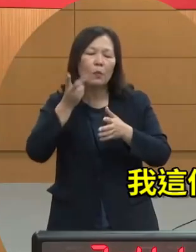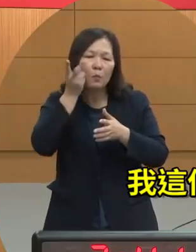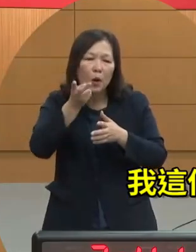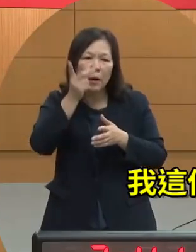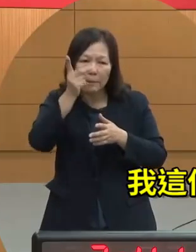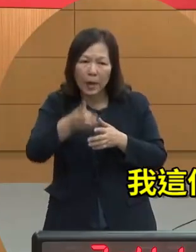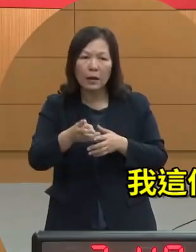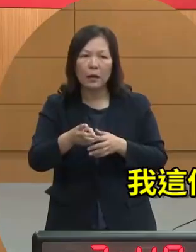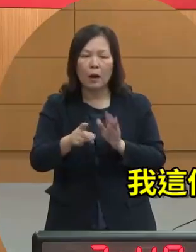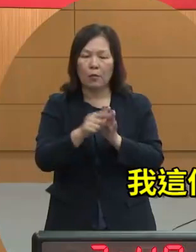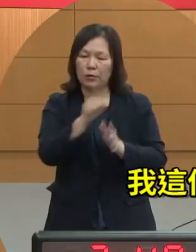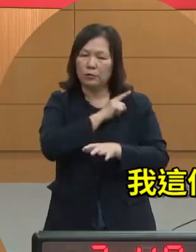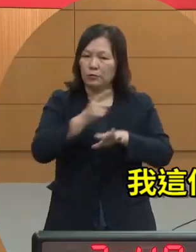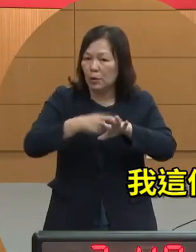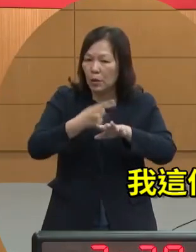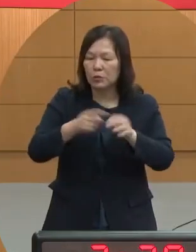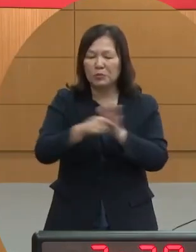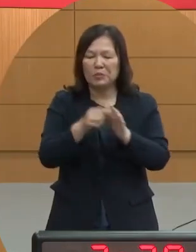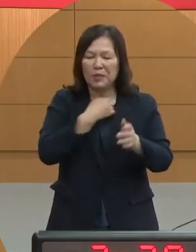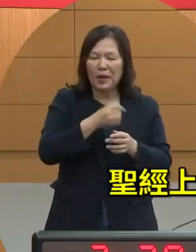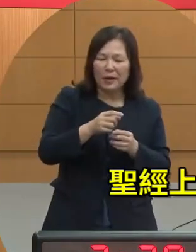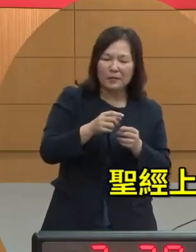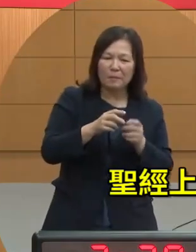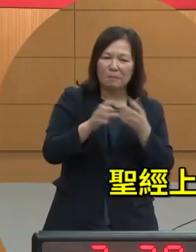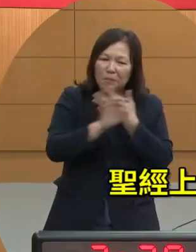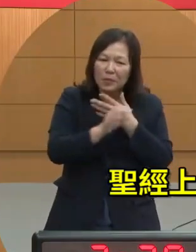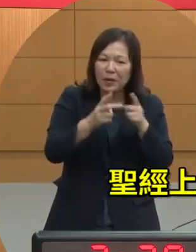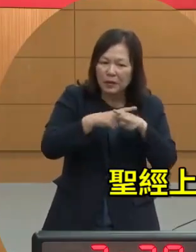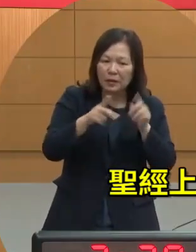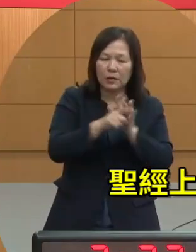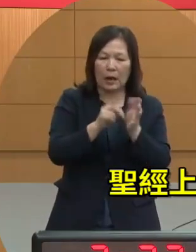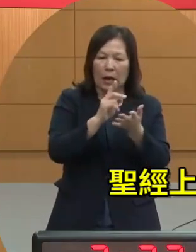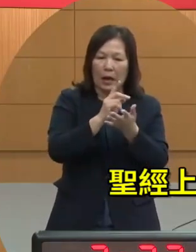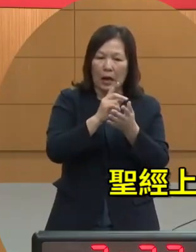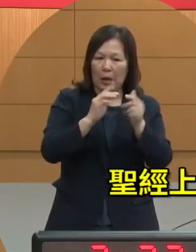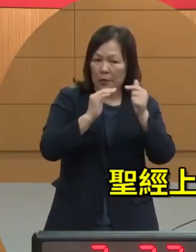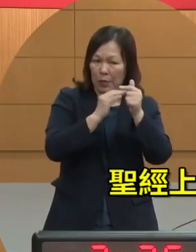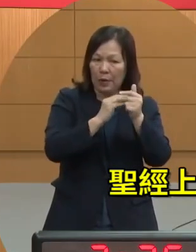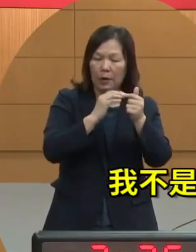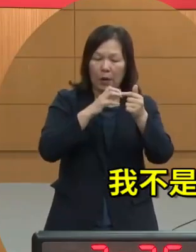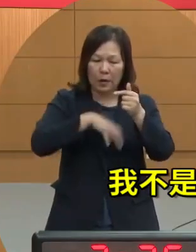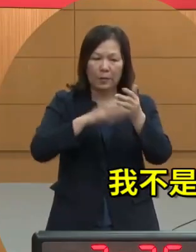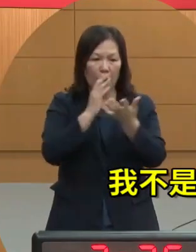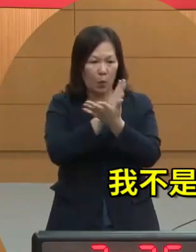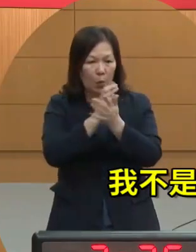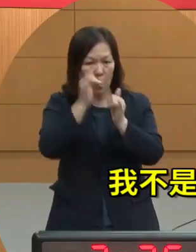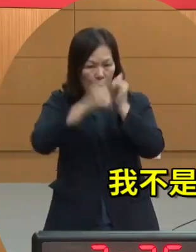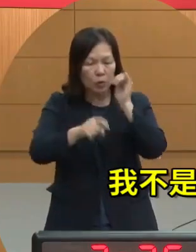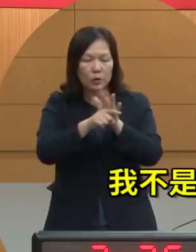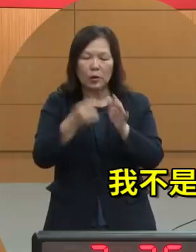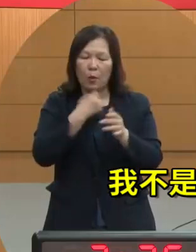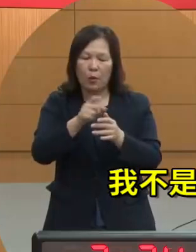我這個人的個性喜歡以小博大 聖經上有故事叫做大衛與哥利亞 我不是教徒 但我很喜歡這個故事